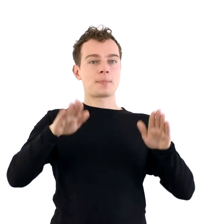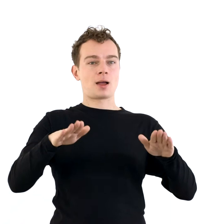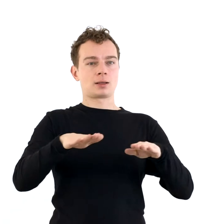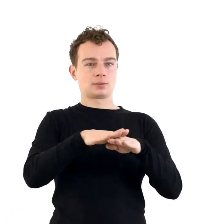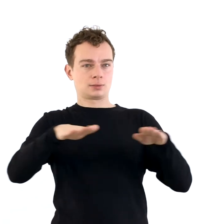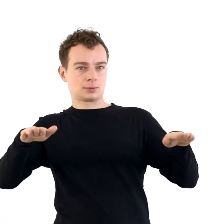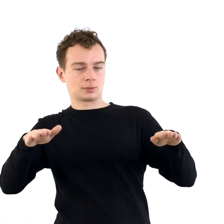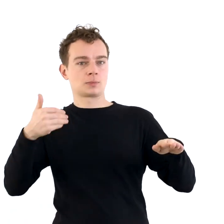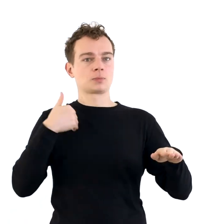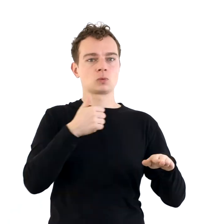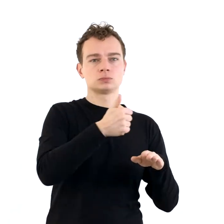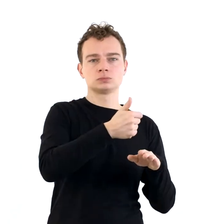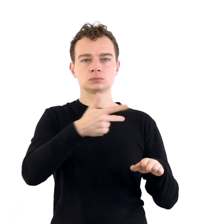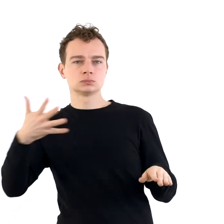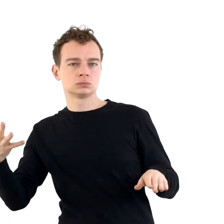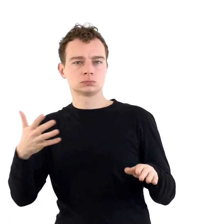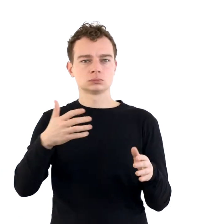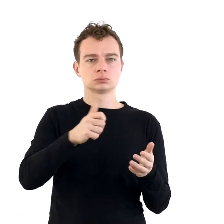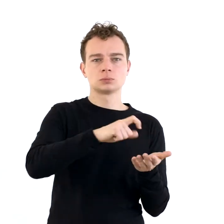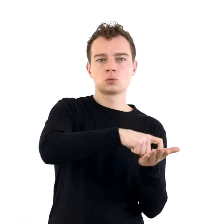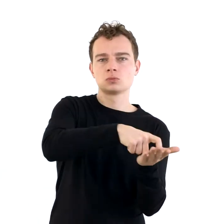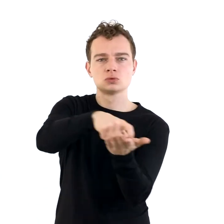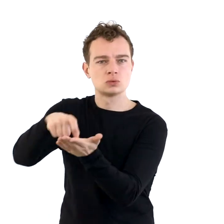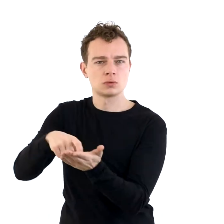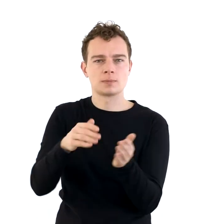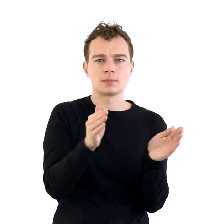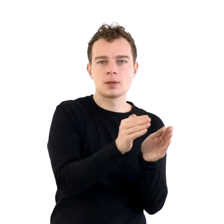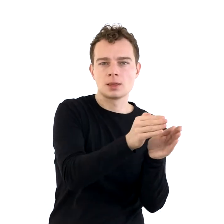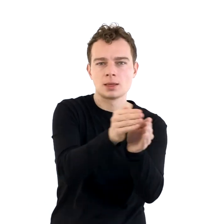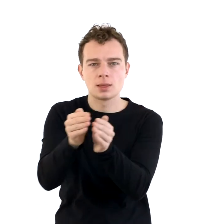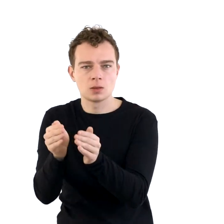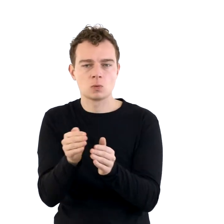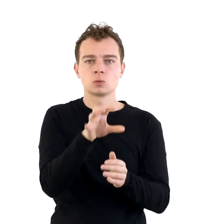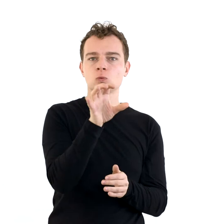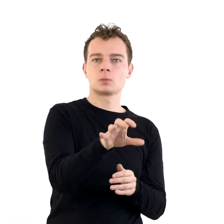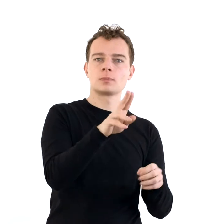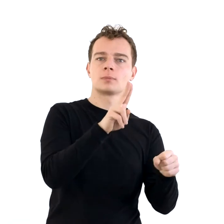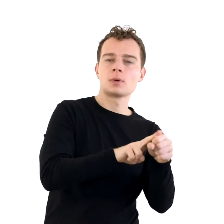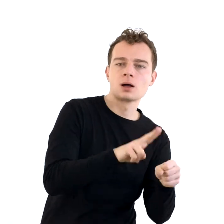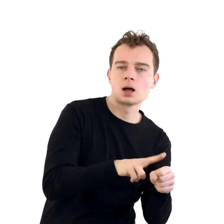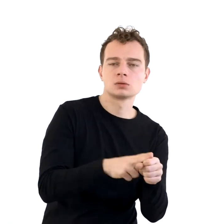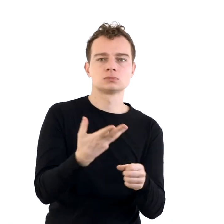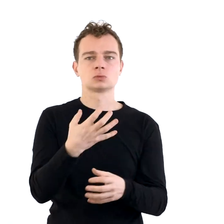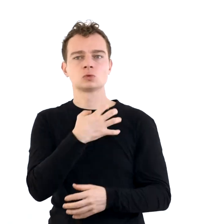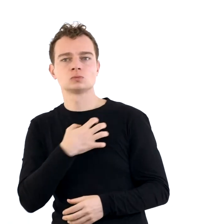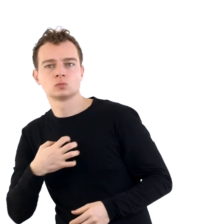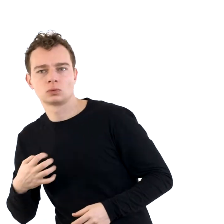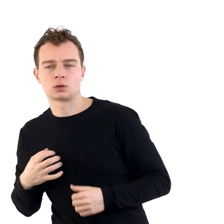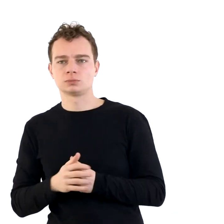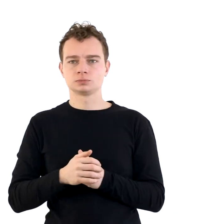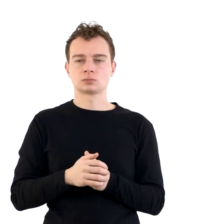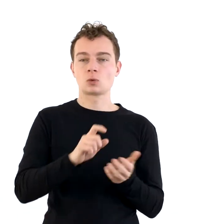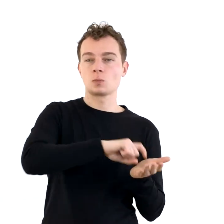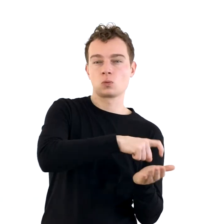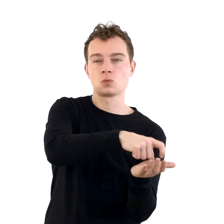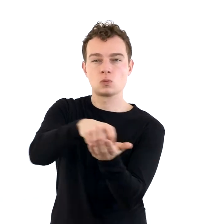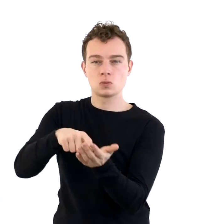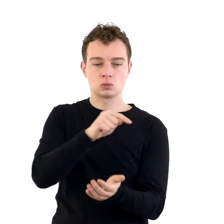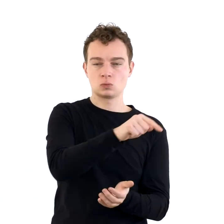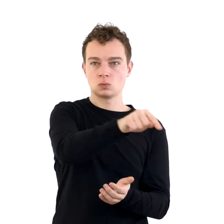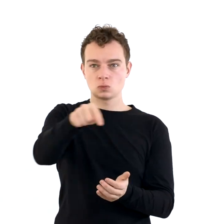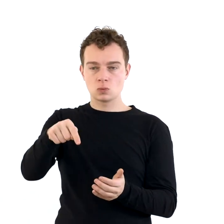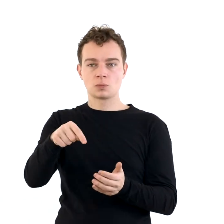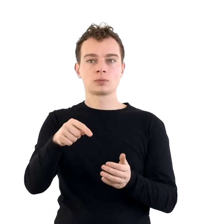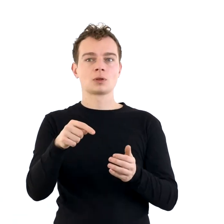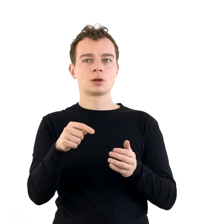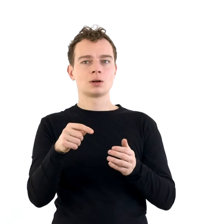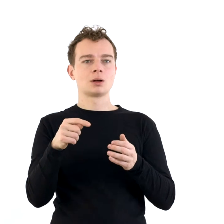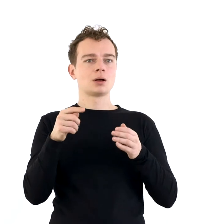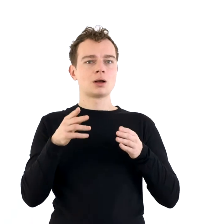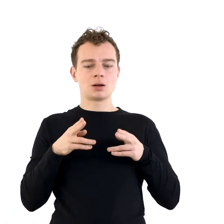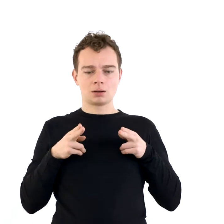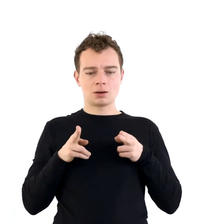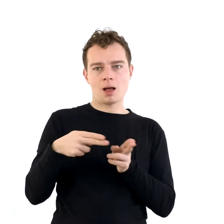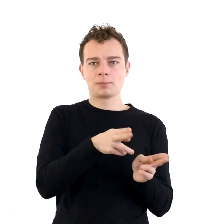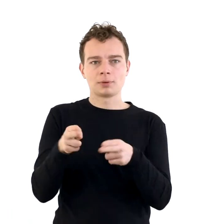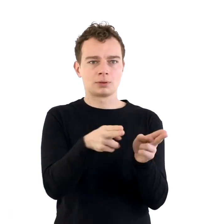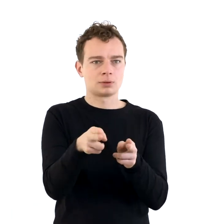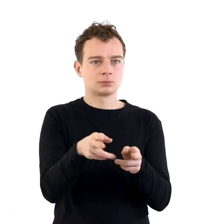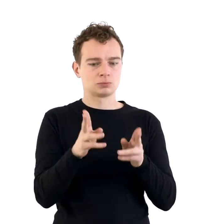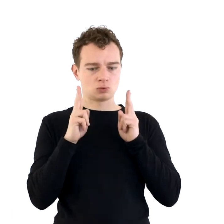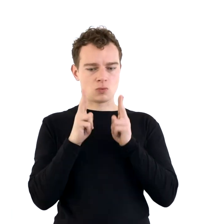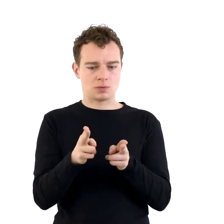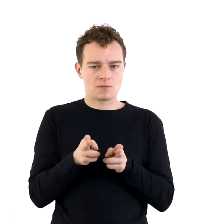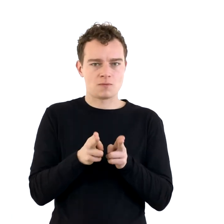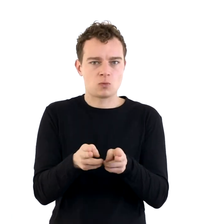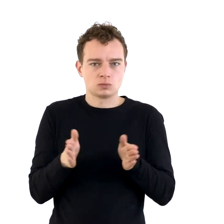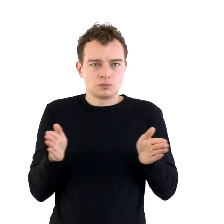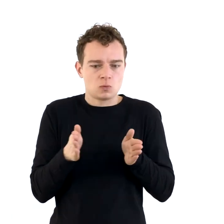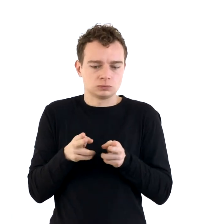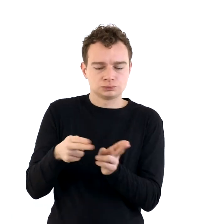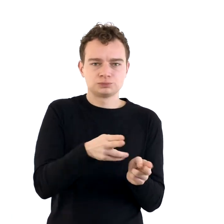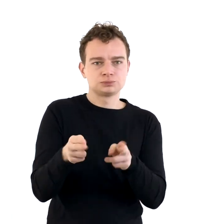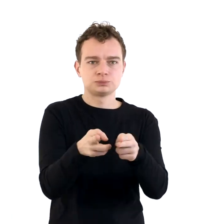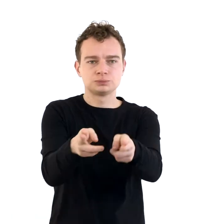Dolny poziom składał się z licznych małych pomieszczeń magazynowych i gospodarczych oddzielonych wąskimi korytarzami.